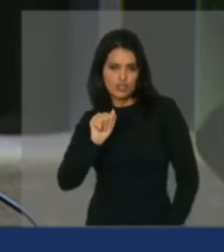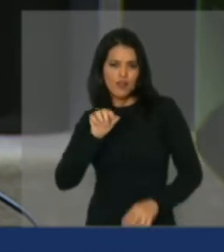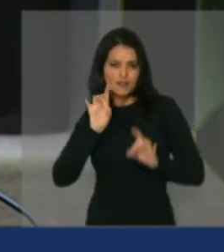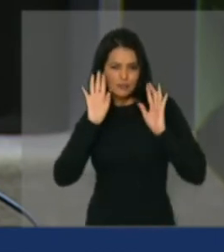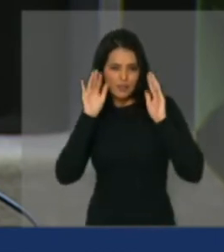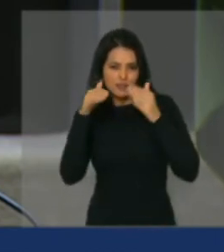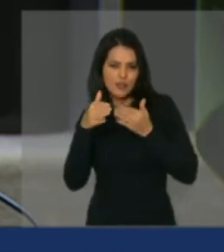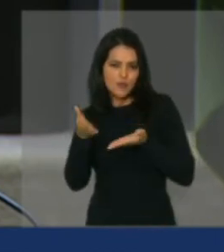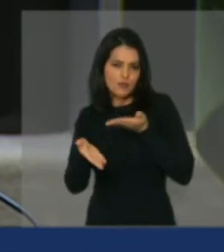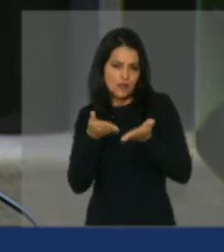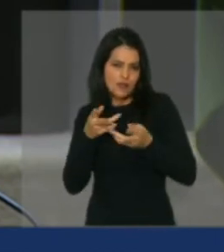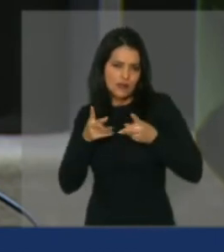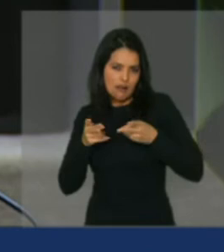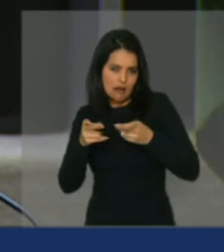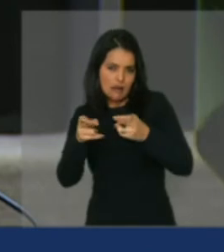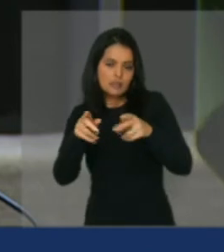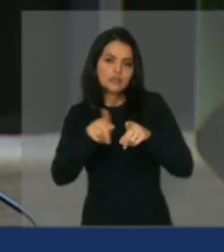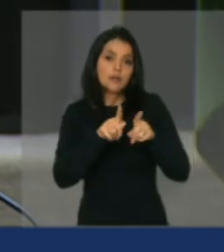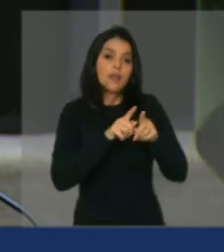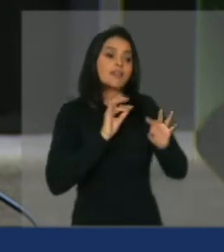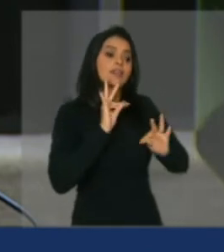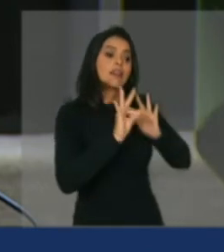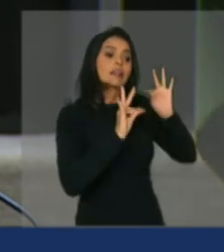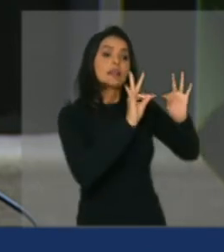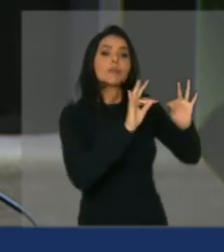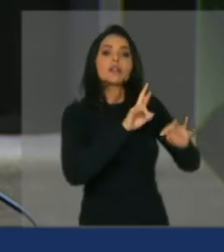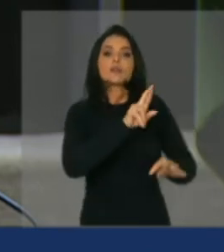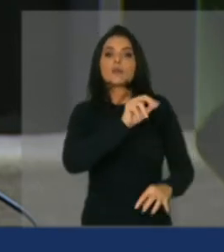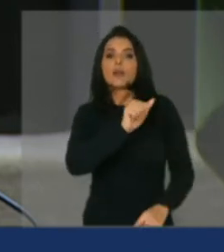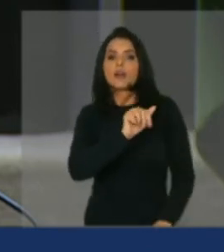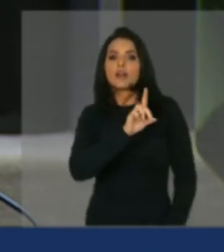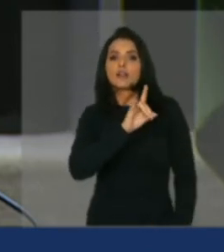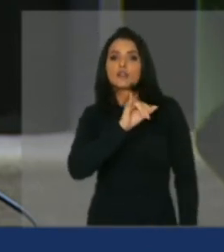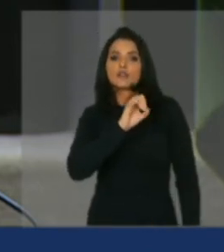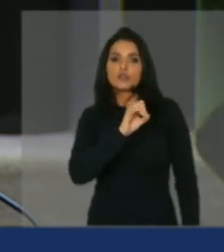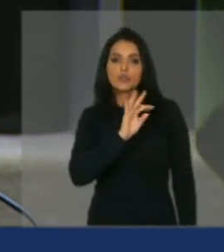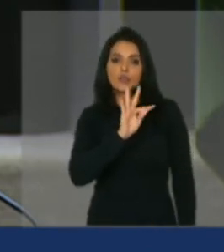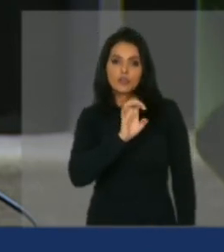MOMENTO, NÓS DEDICAMOS MUITO, EM 2003, 2014, PARA EQUIPAR MEU ESTADO. O ESTADO DE MINAS